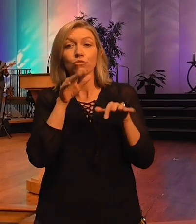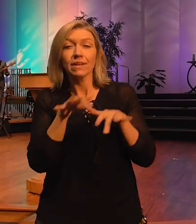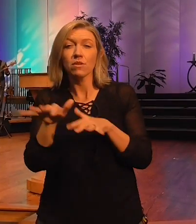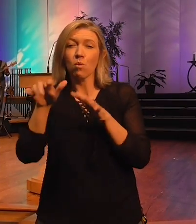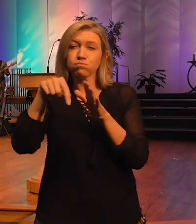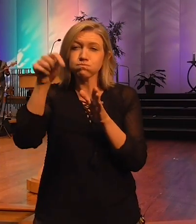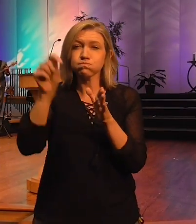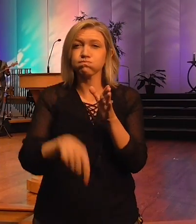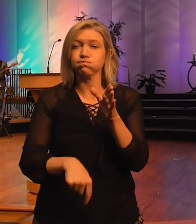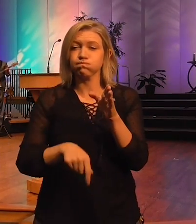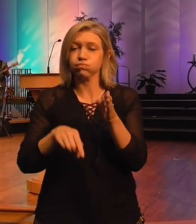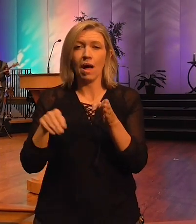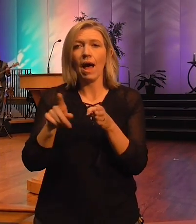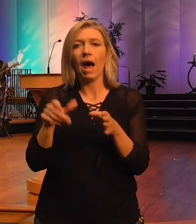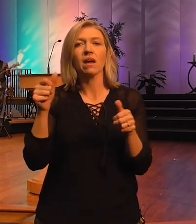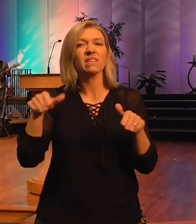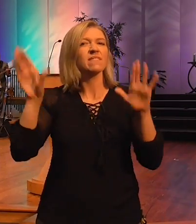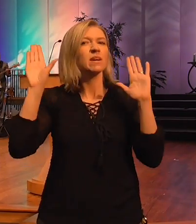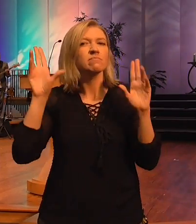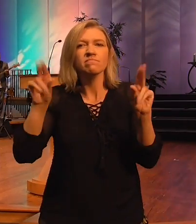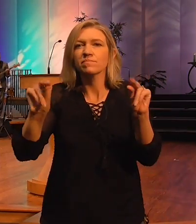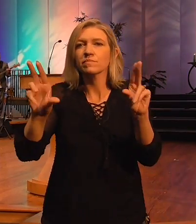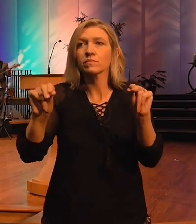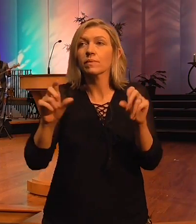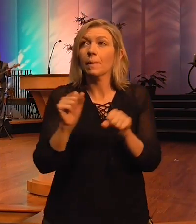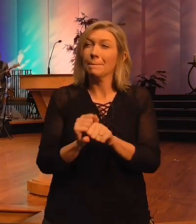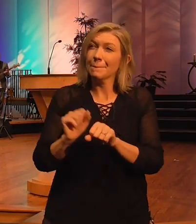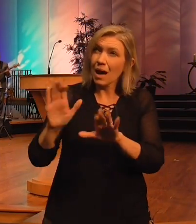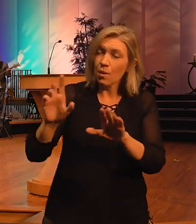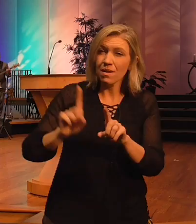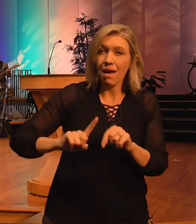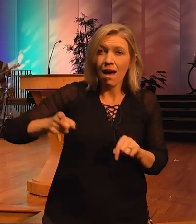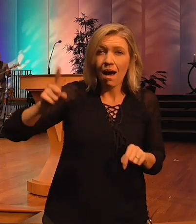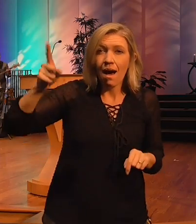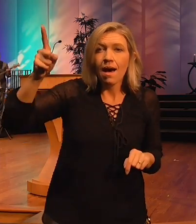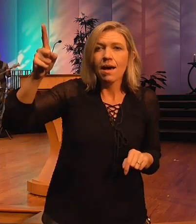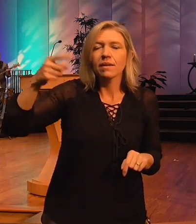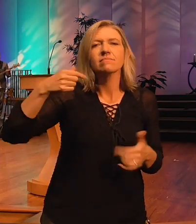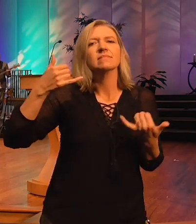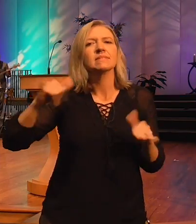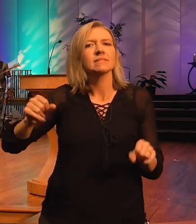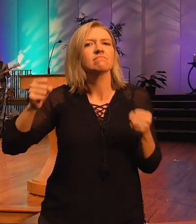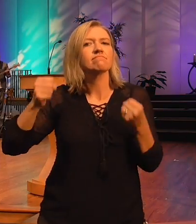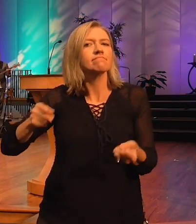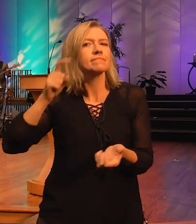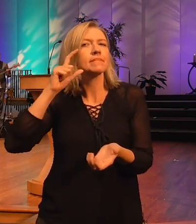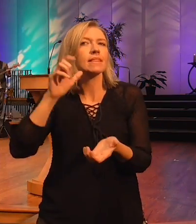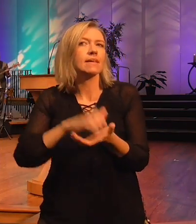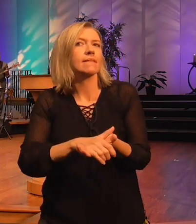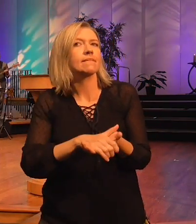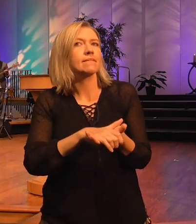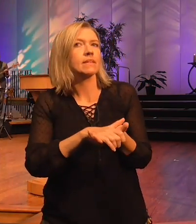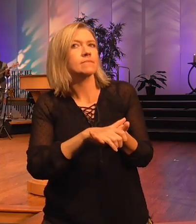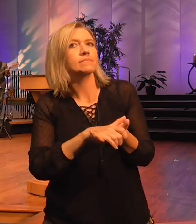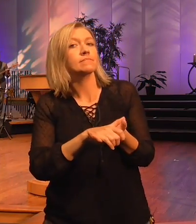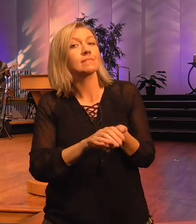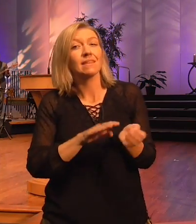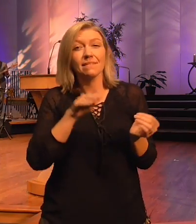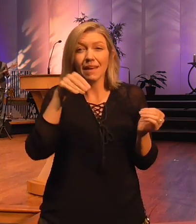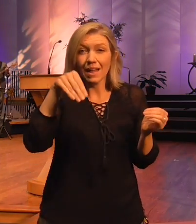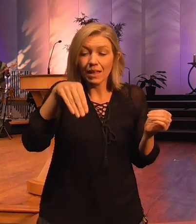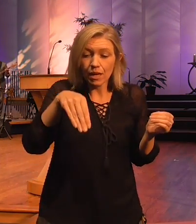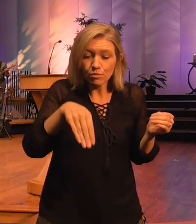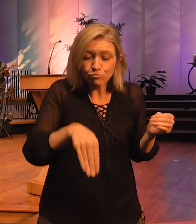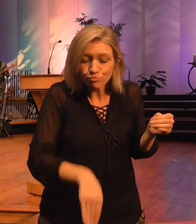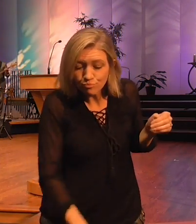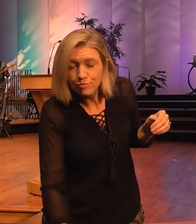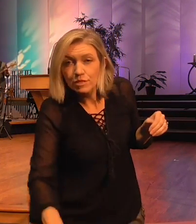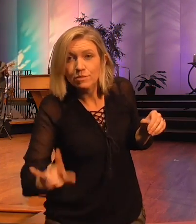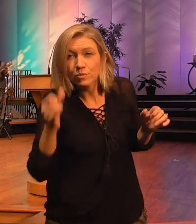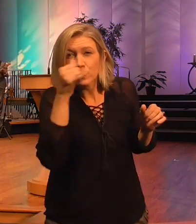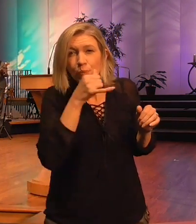No lo hice cuando la montaña estaba caliente. Todavía creo cuando el El valle estaba bajo, no se